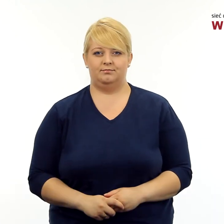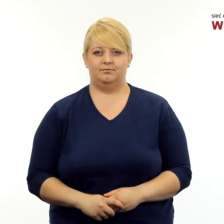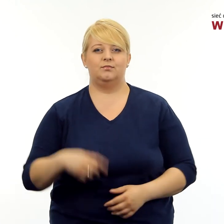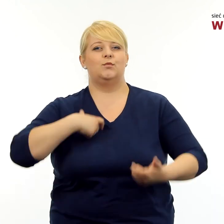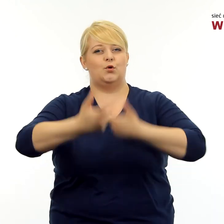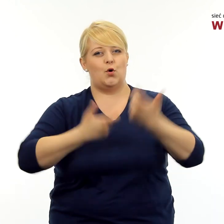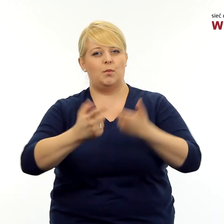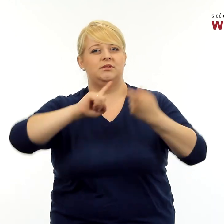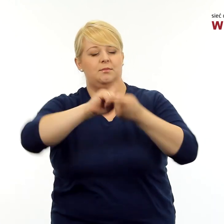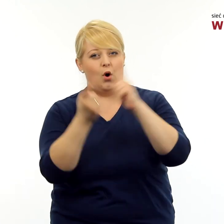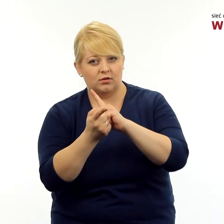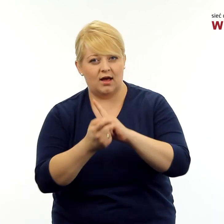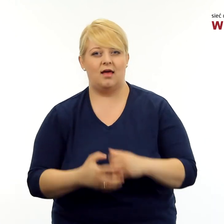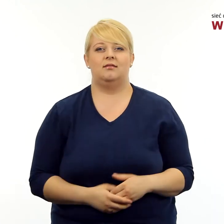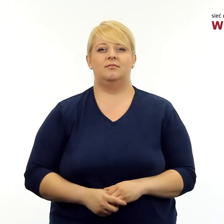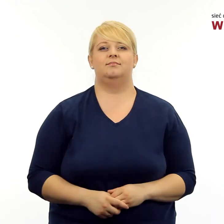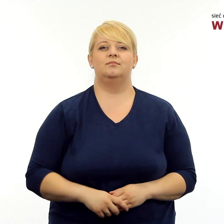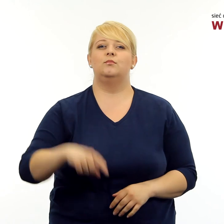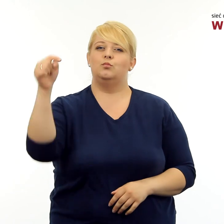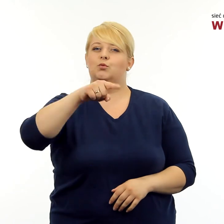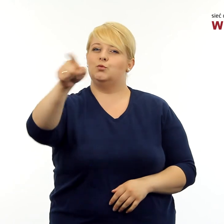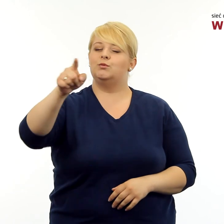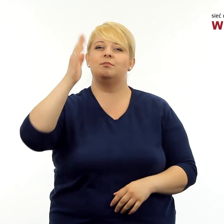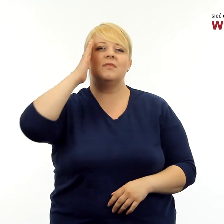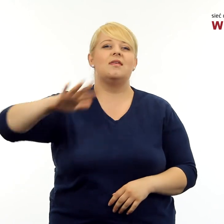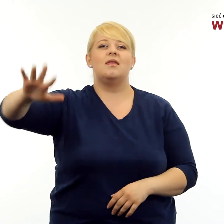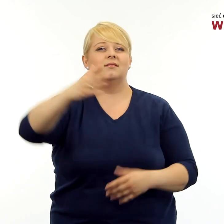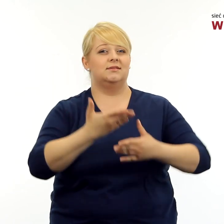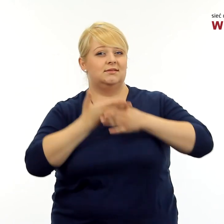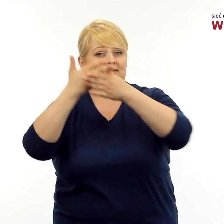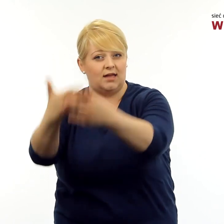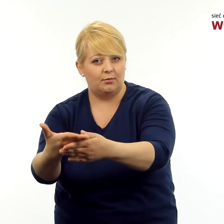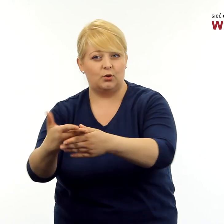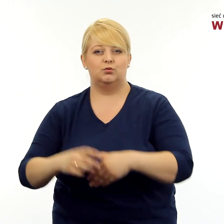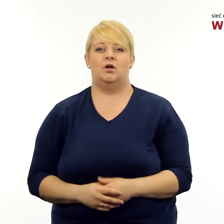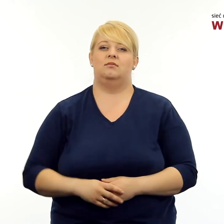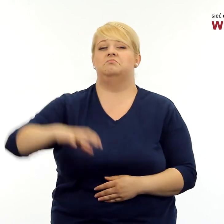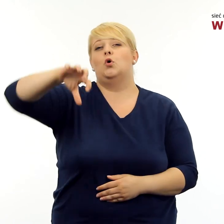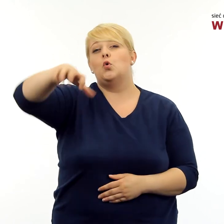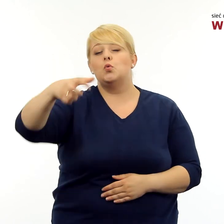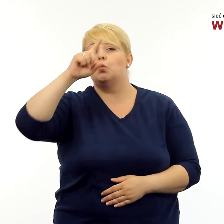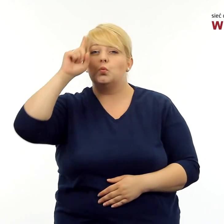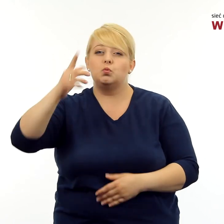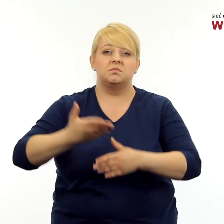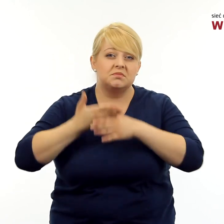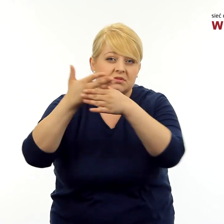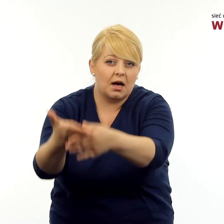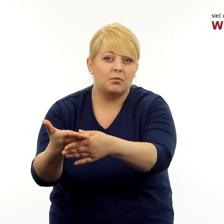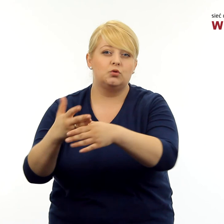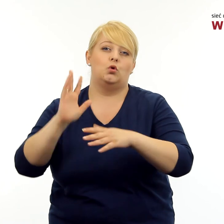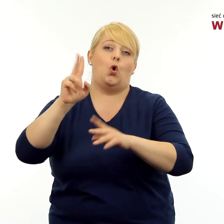Prowadzimy spotkania na zaproszenie dla mieszkańców, grup lokalnych,